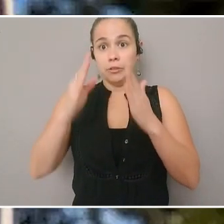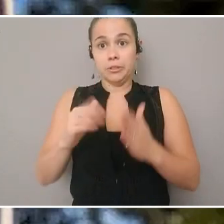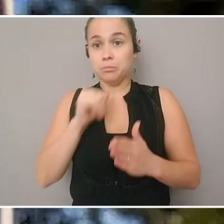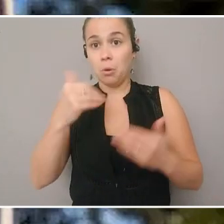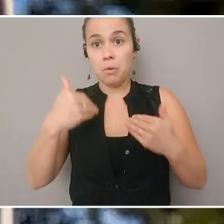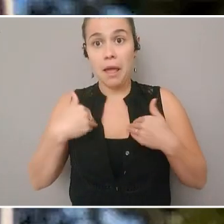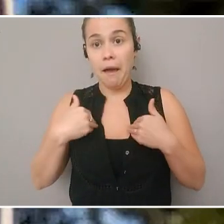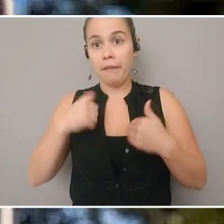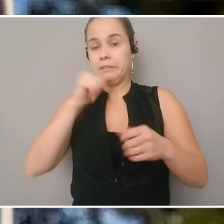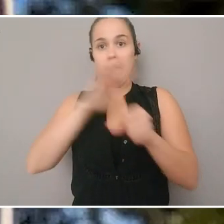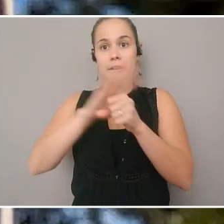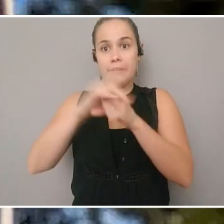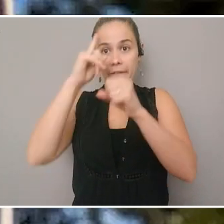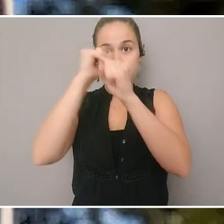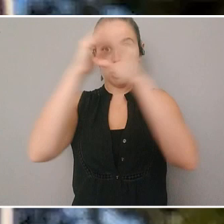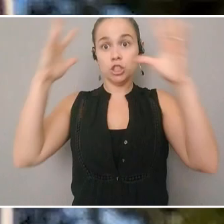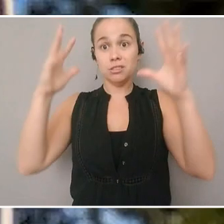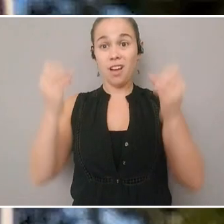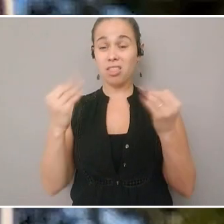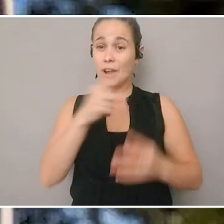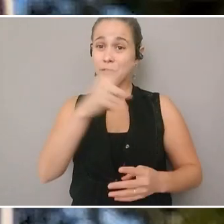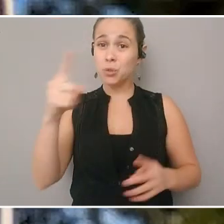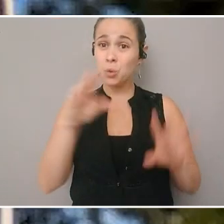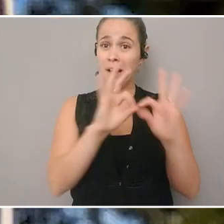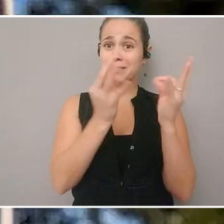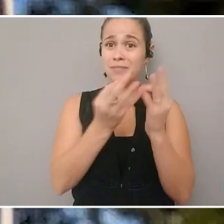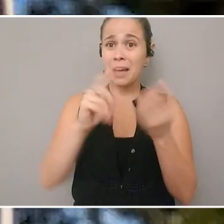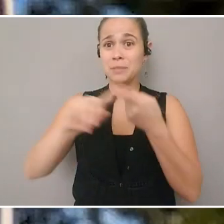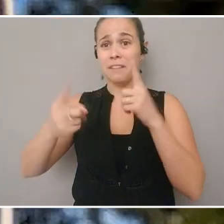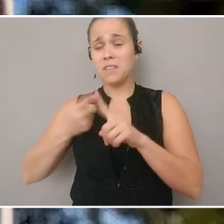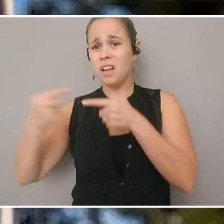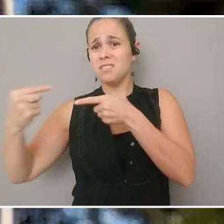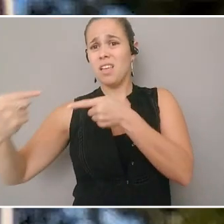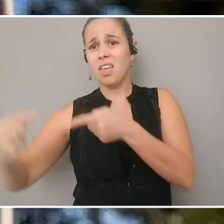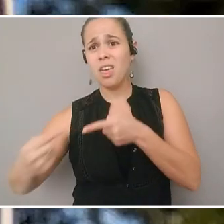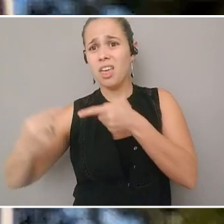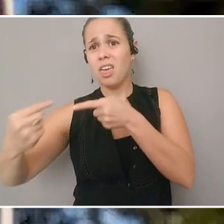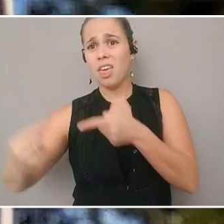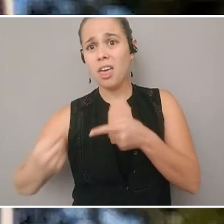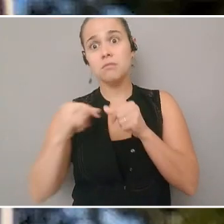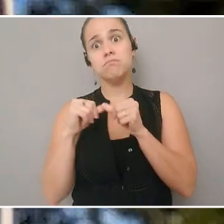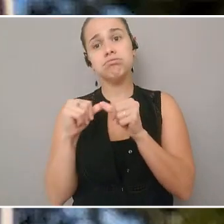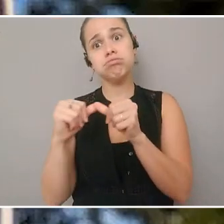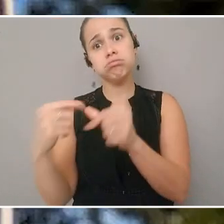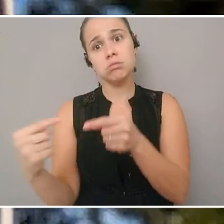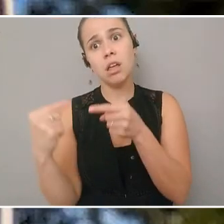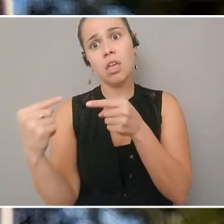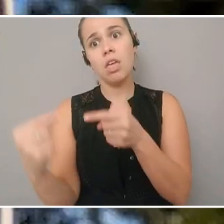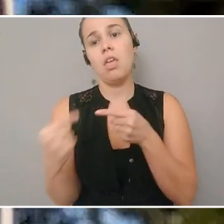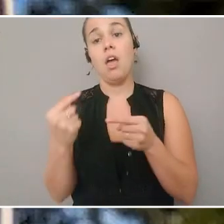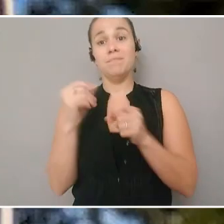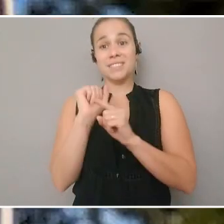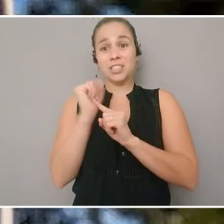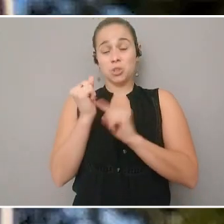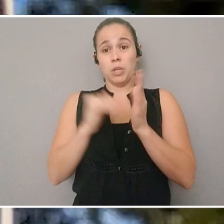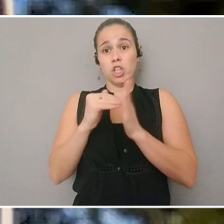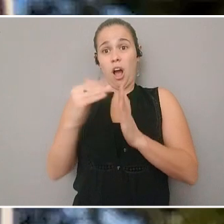sus amigos han luchado y continuan luchando. La situación